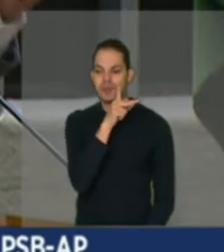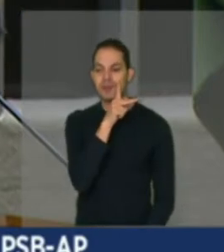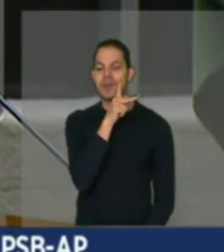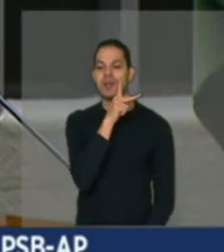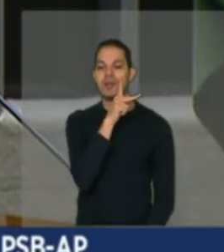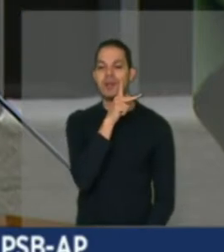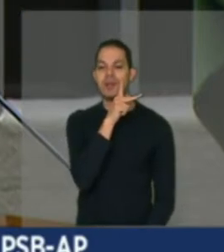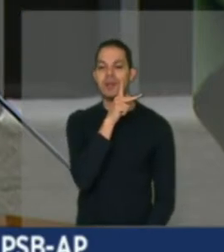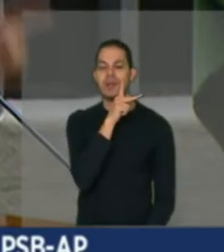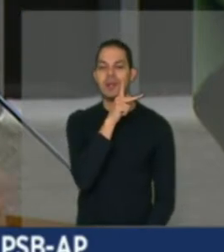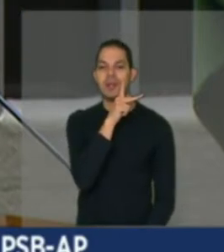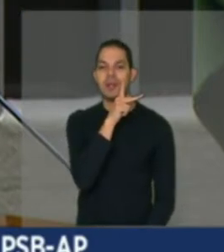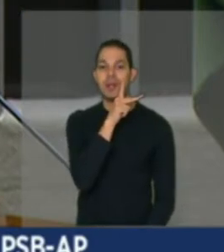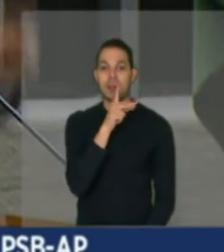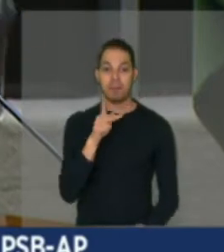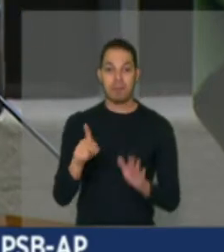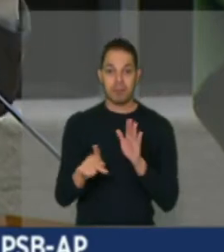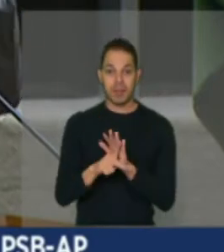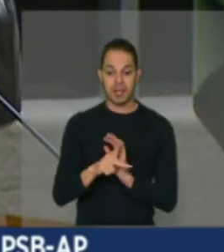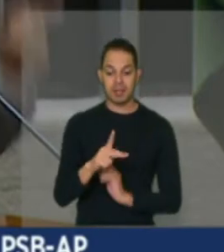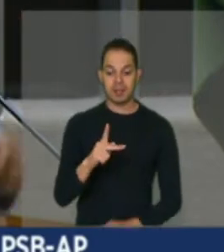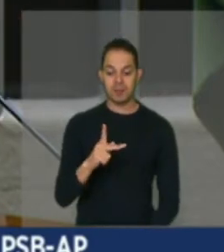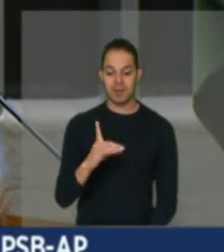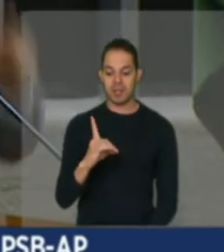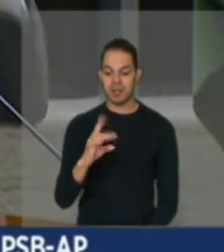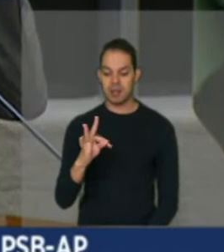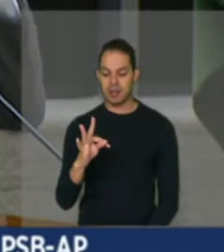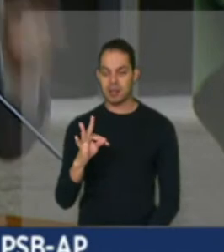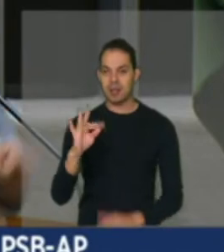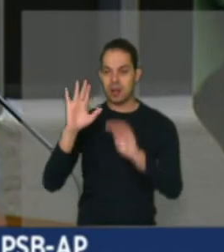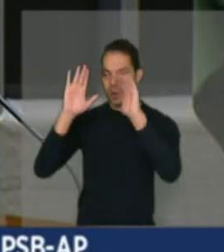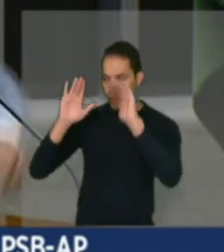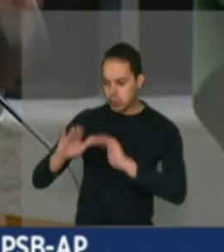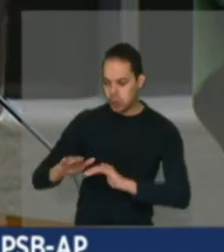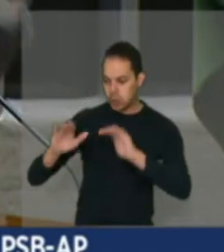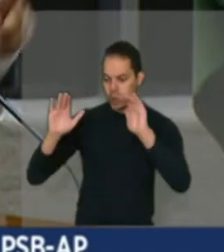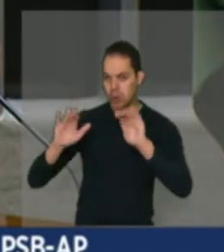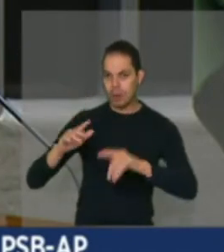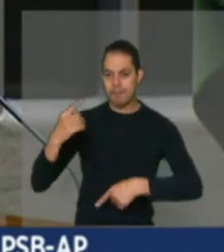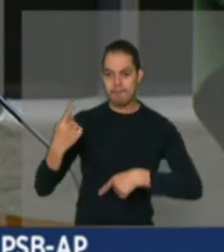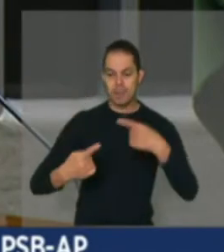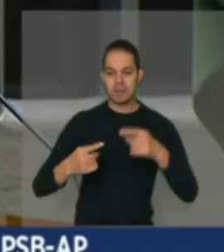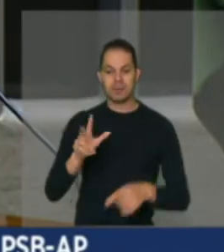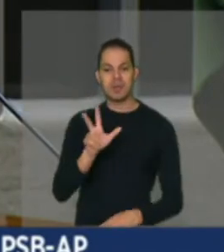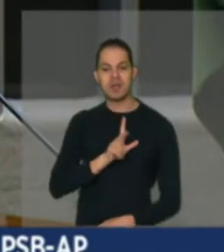QUE É DO PDT, PARA ESSA POLÍTICA PRIVATISTA DE LIQUIDAR O PATRIMÔNIO PÚ BLICO, VENDEU A CEIA E ESTÁ VENDENDO A COMPANHIA DE ÁGUA